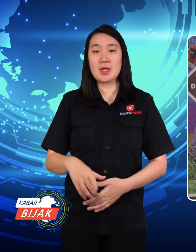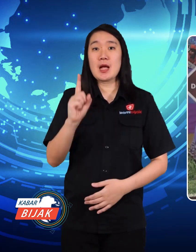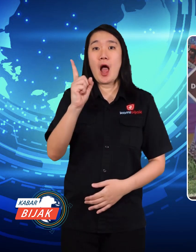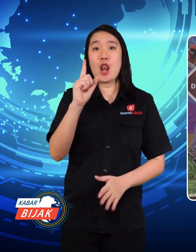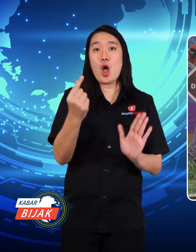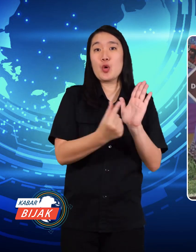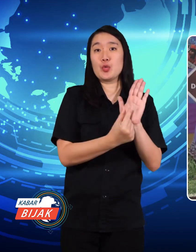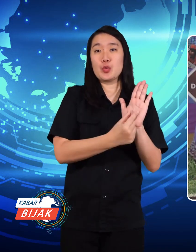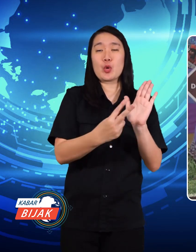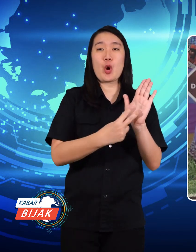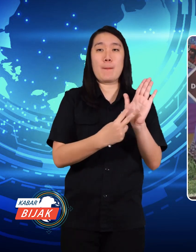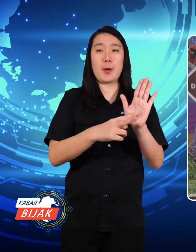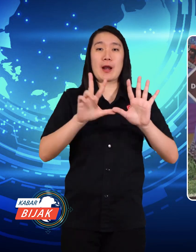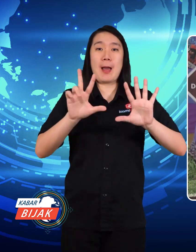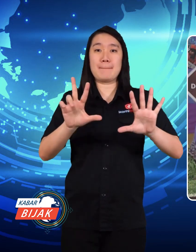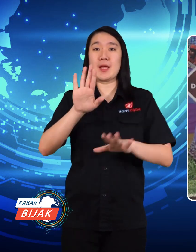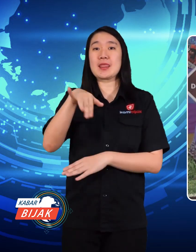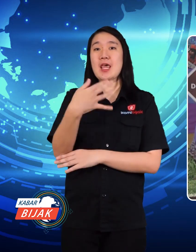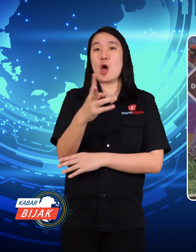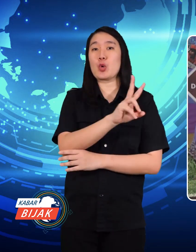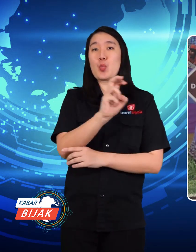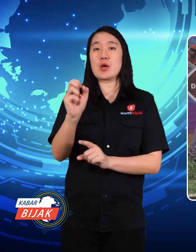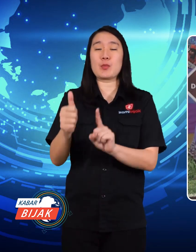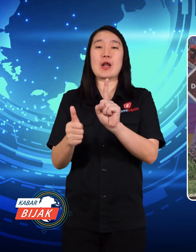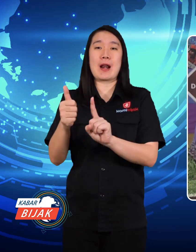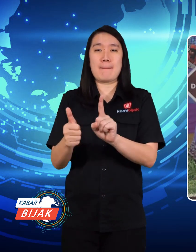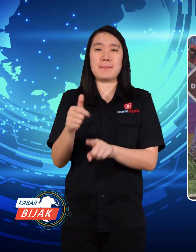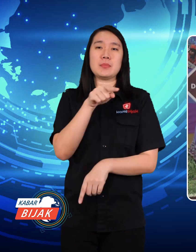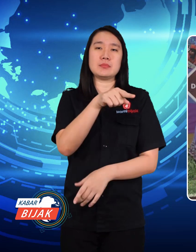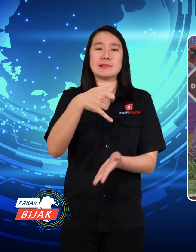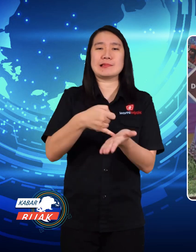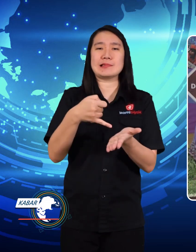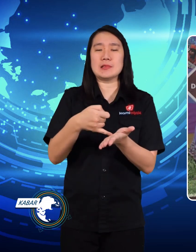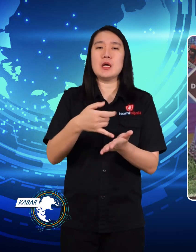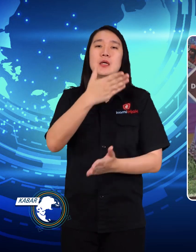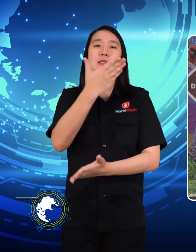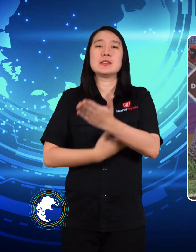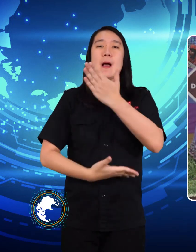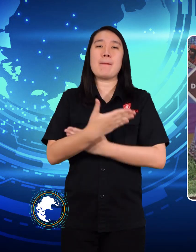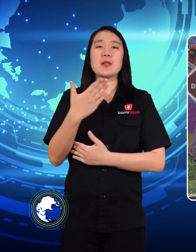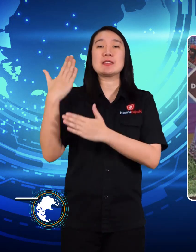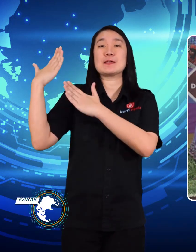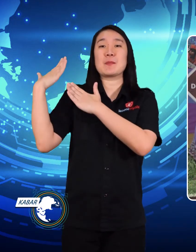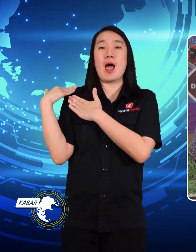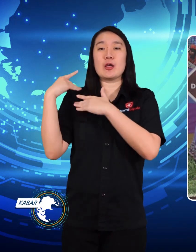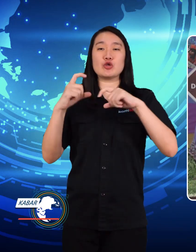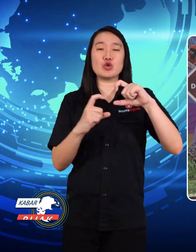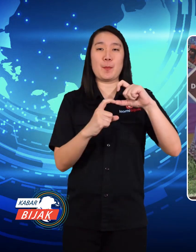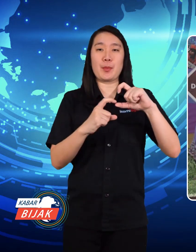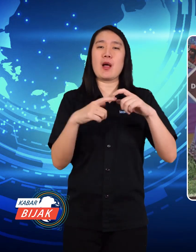Sedangkan, UU No.8 Tahun 2016 itu pihak Disabilitas sebagai subyek,